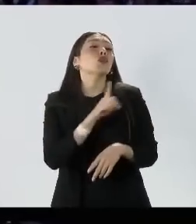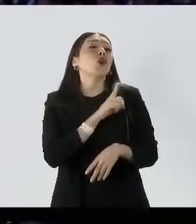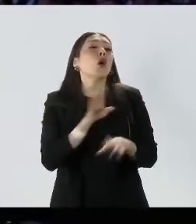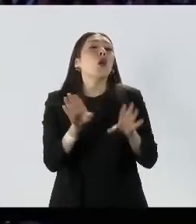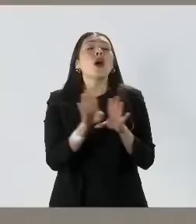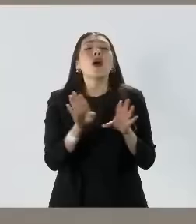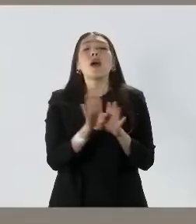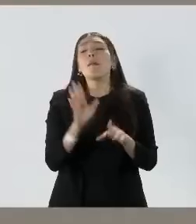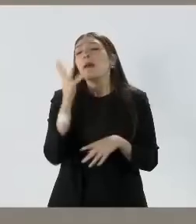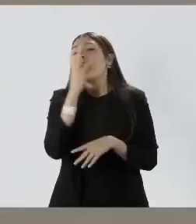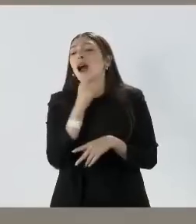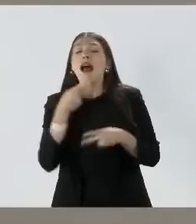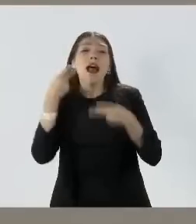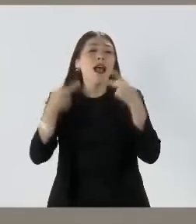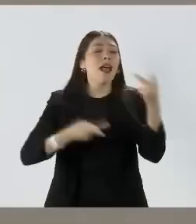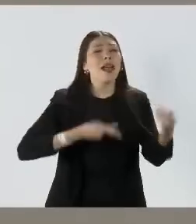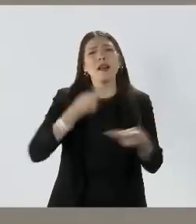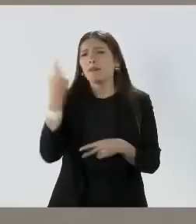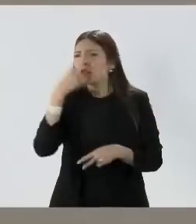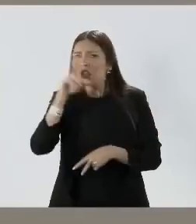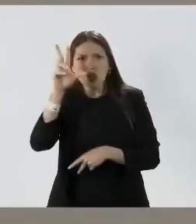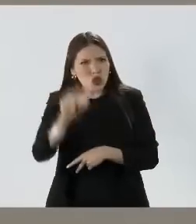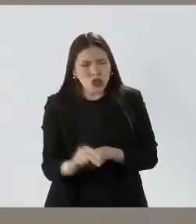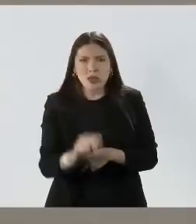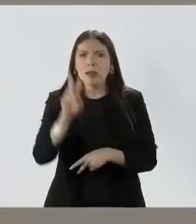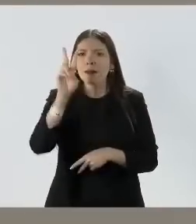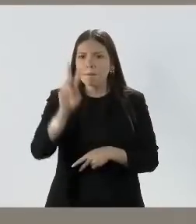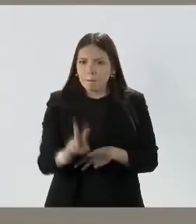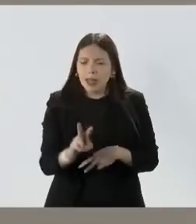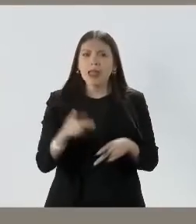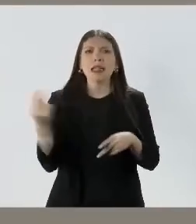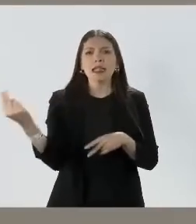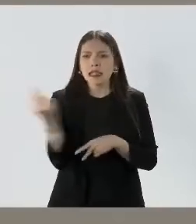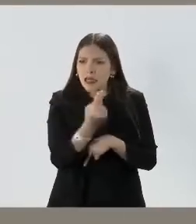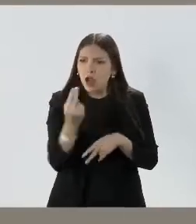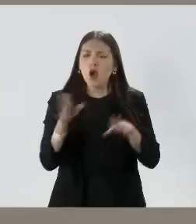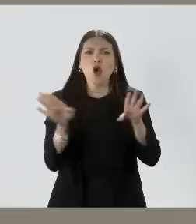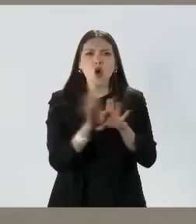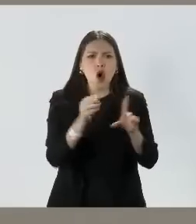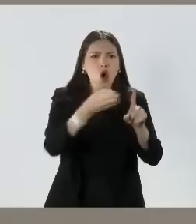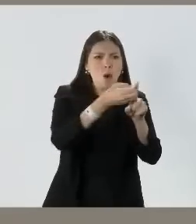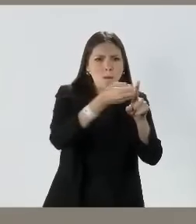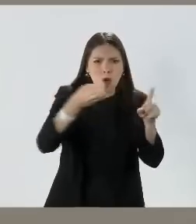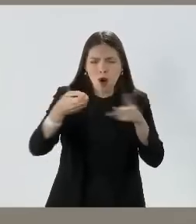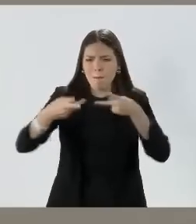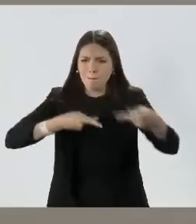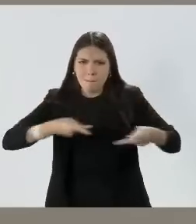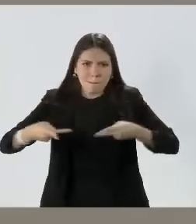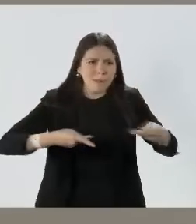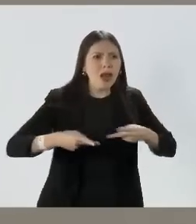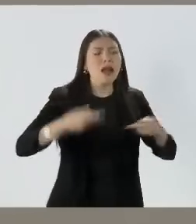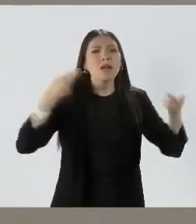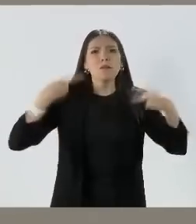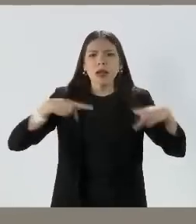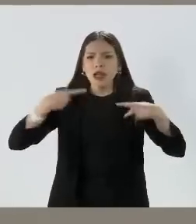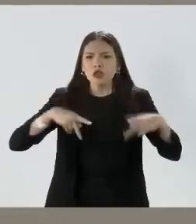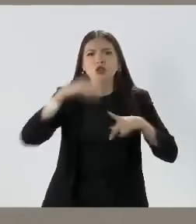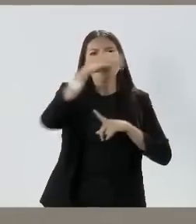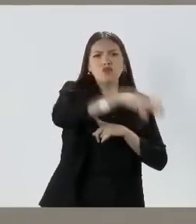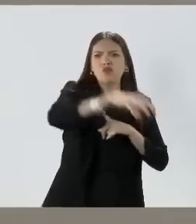forma de gobernar de organizar los recursos de distribuir al personal de distribuir la